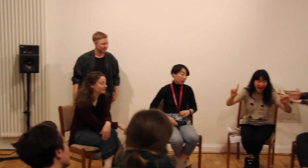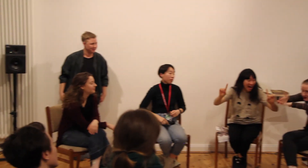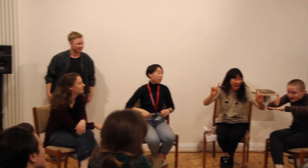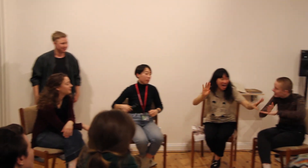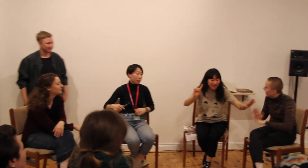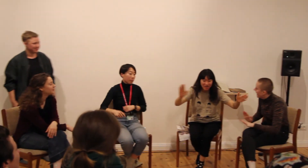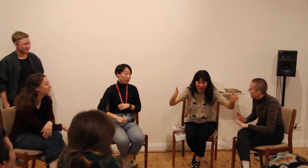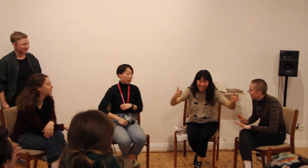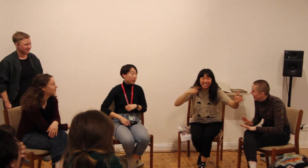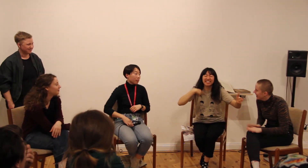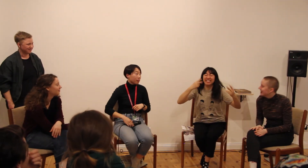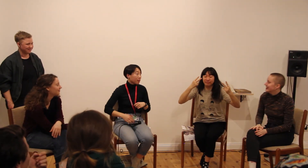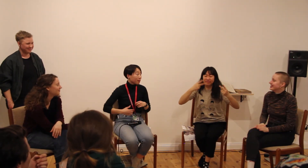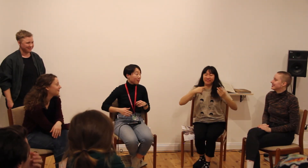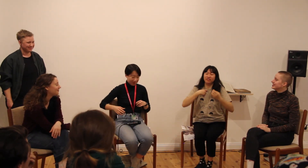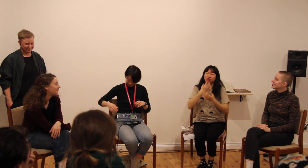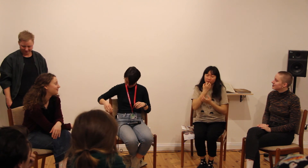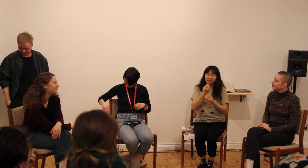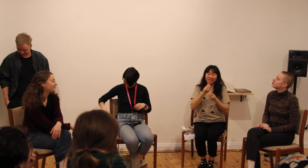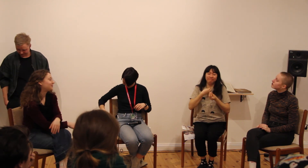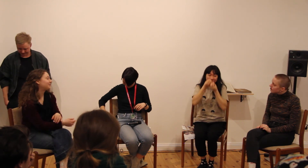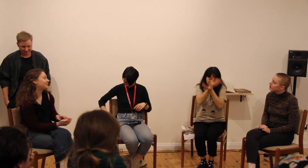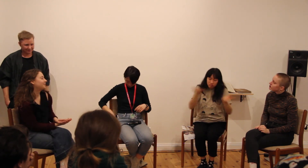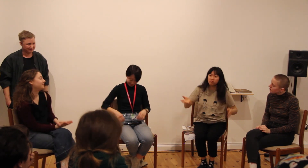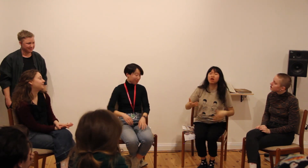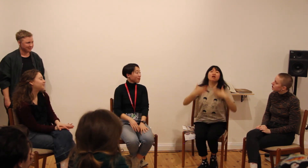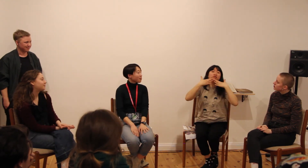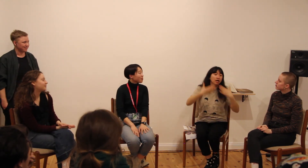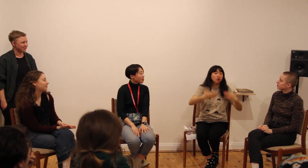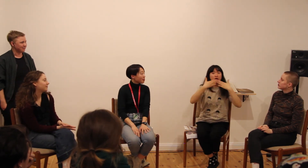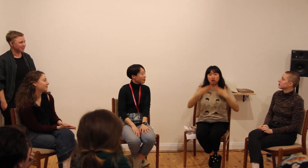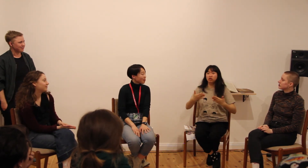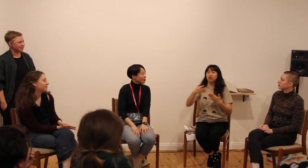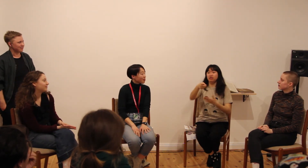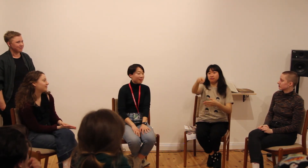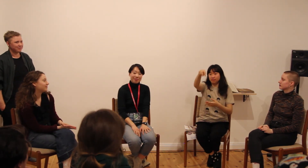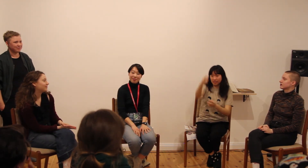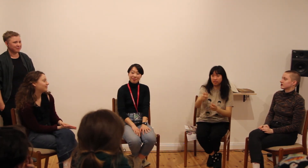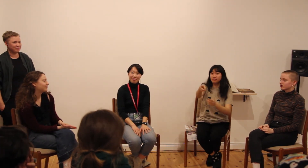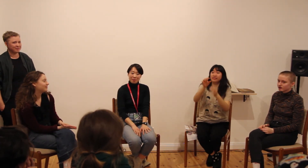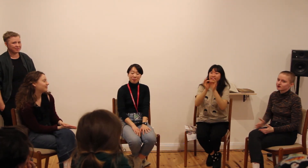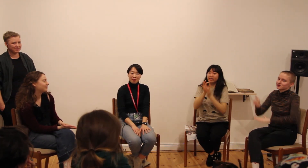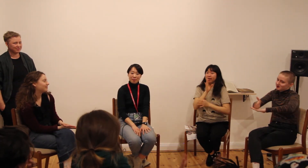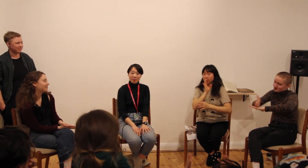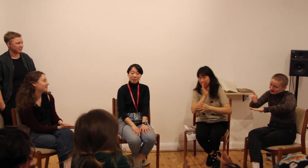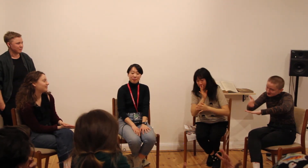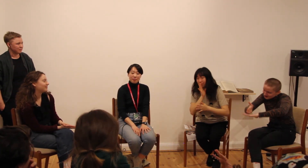Die Zeit ist leider vorbei, wir müssen jetzt die Türen schließen. Aber wir haben noch eine Ankündigung. Erstmal möchten wir und bedanken.